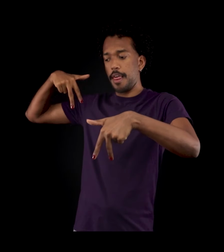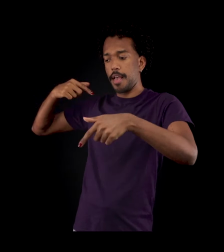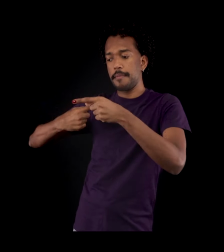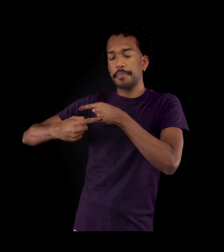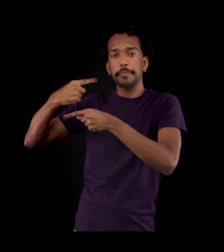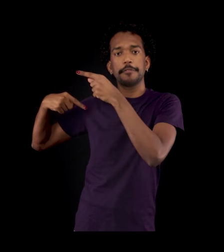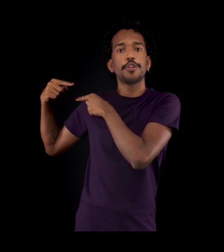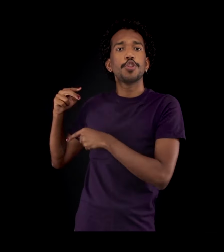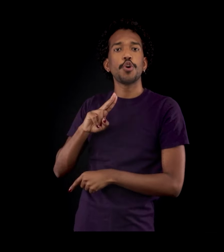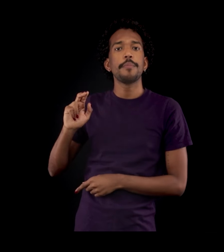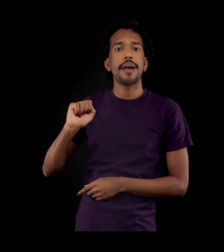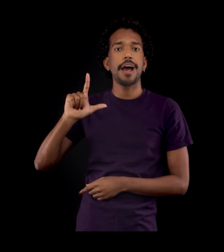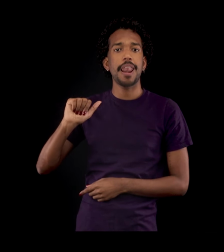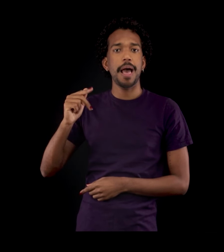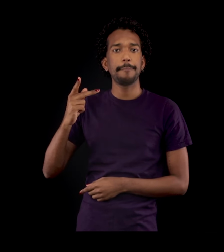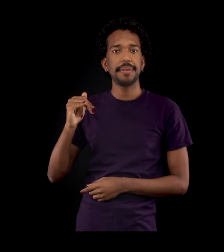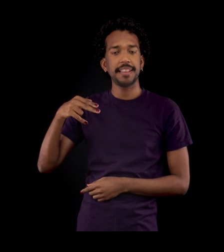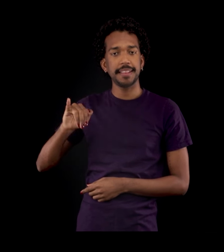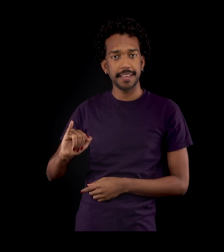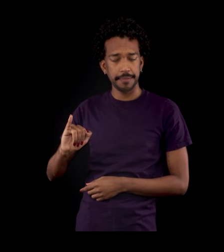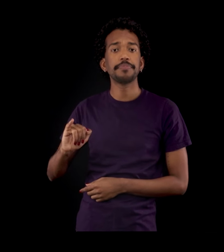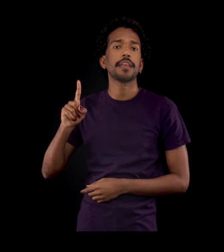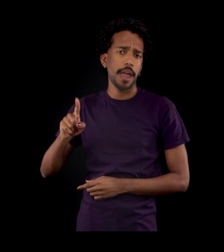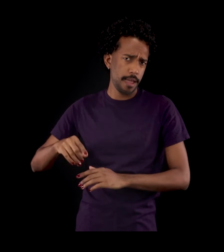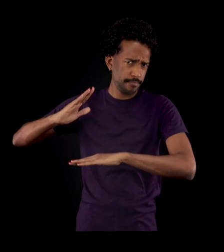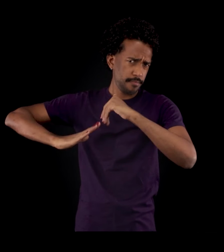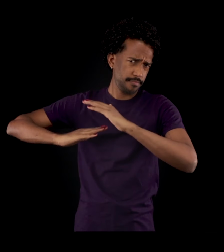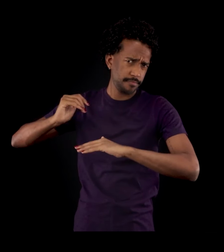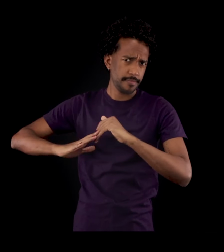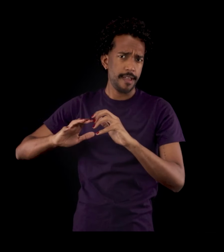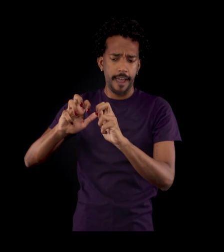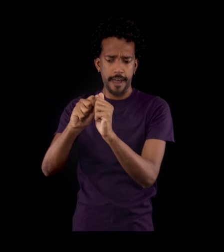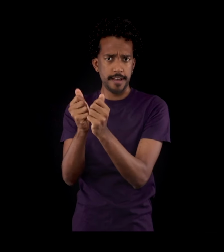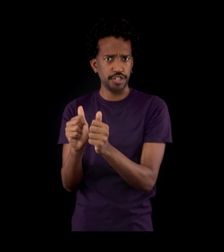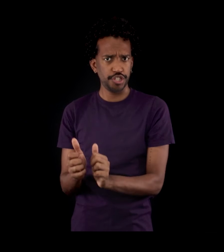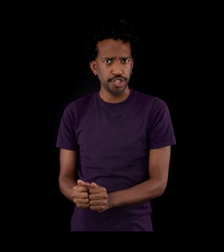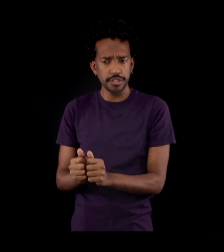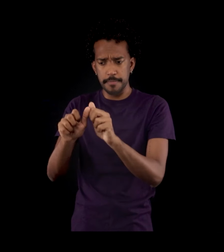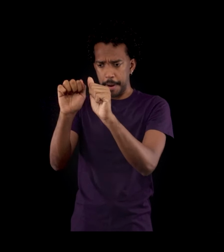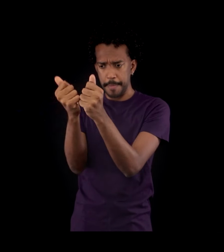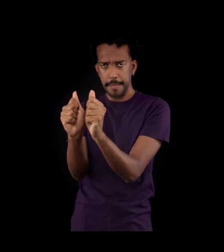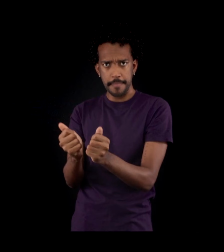tinha o título máximo – Alapini. Era um artista plástico, escultor,